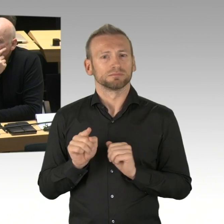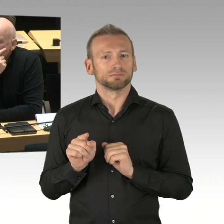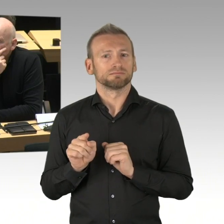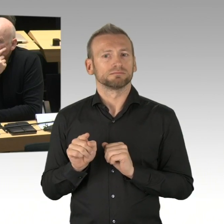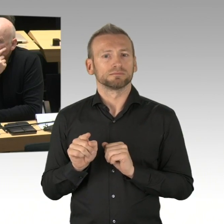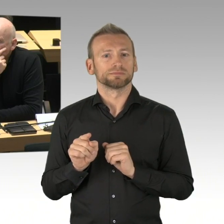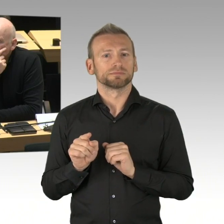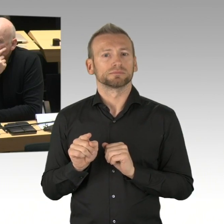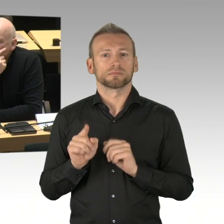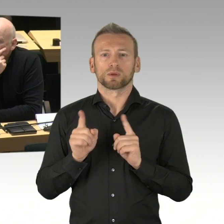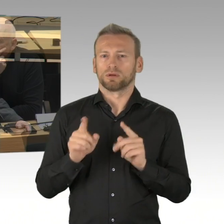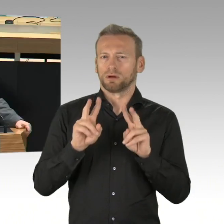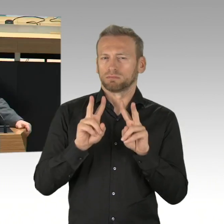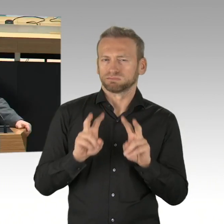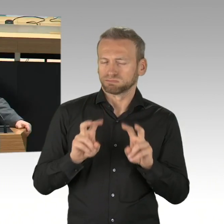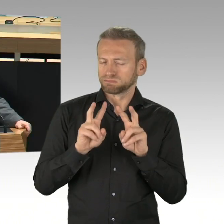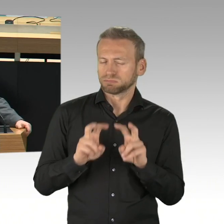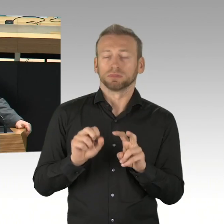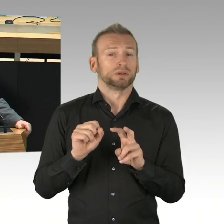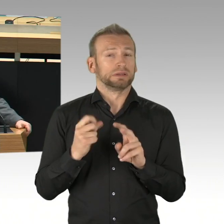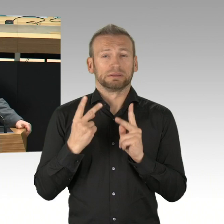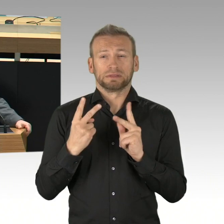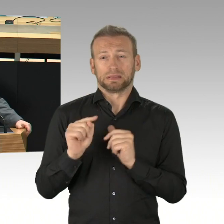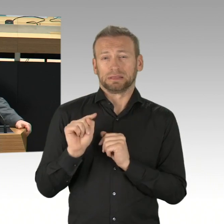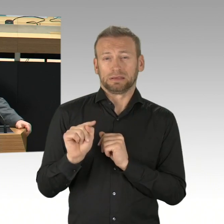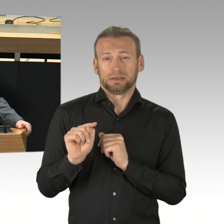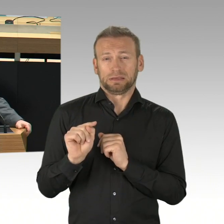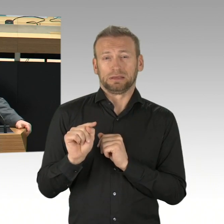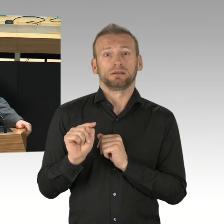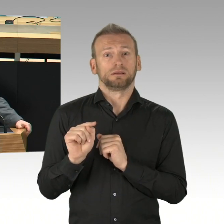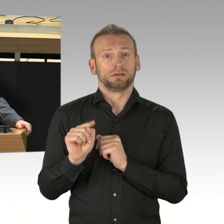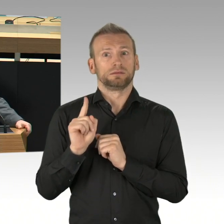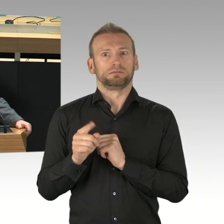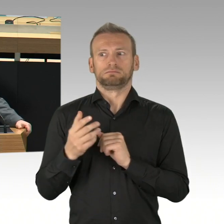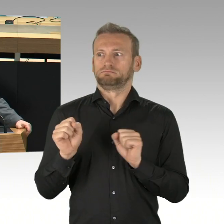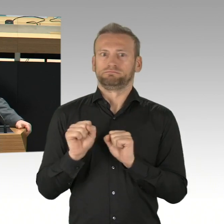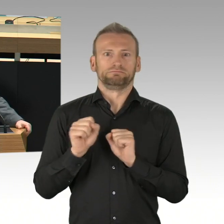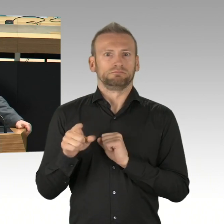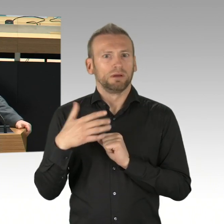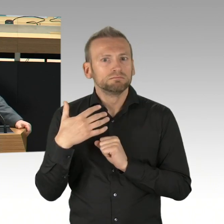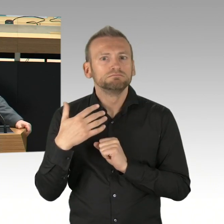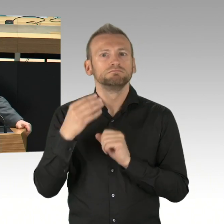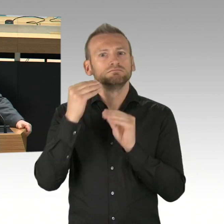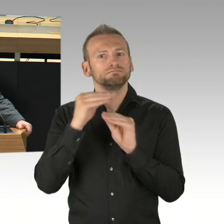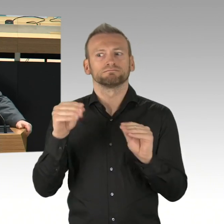Sie haben sich um den Parlamentarismus, um die Demokratie, Sie haben sich um Berlin verdient gemacht. Vielen Dank.